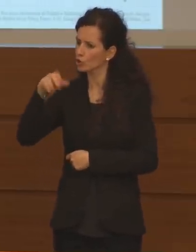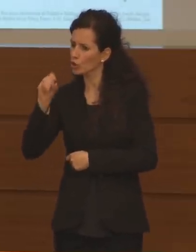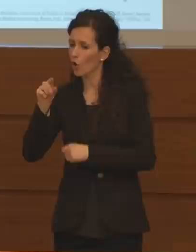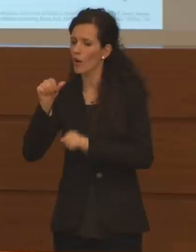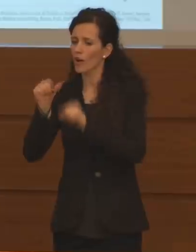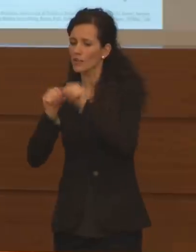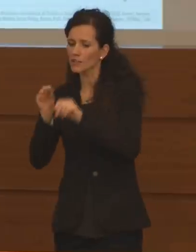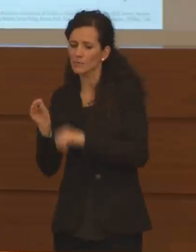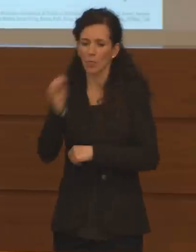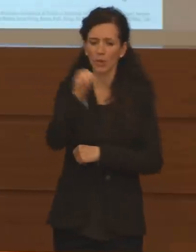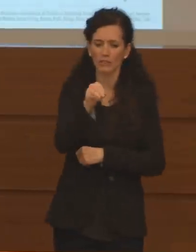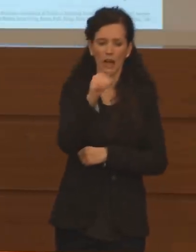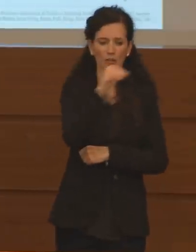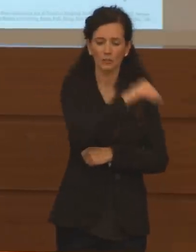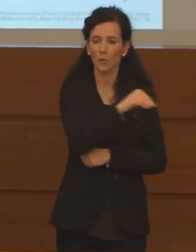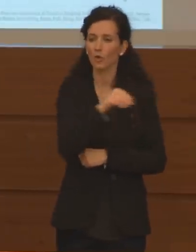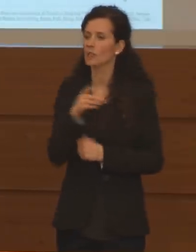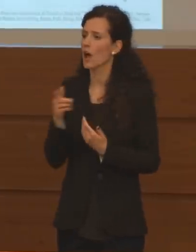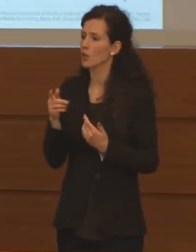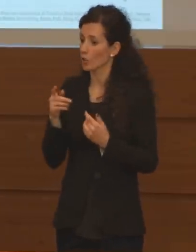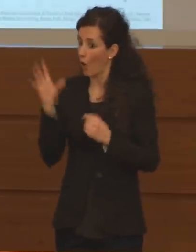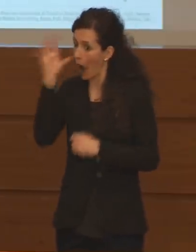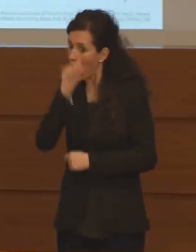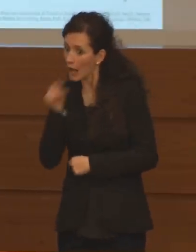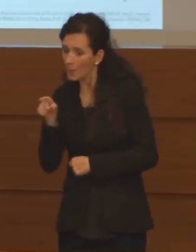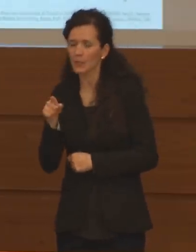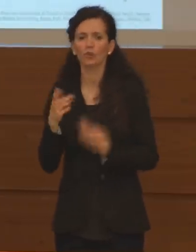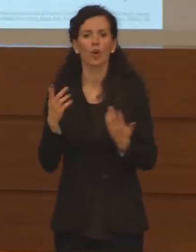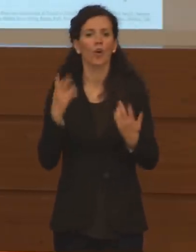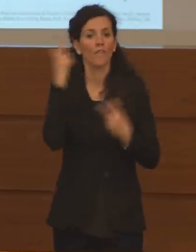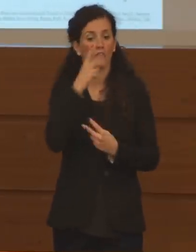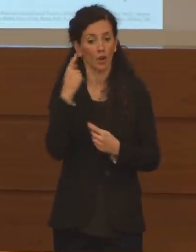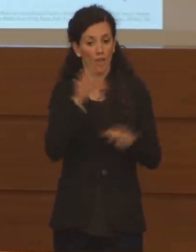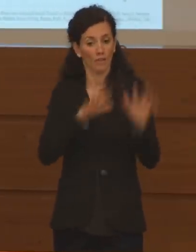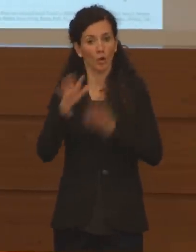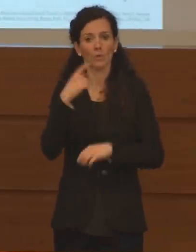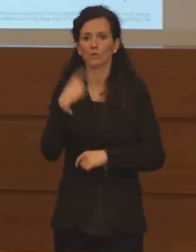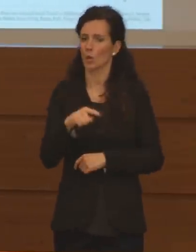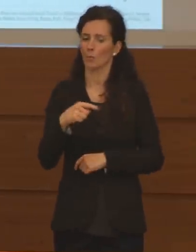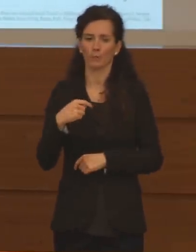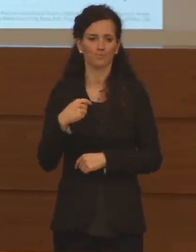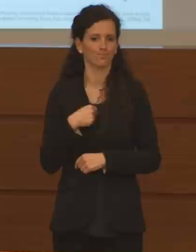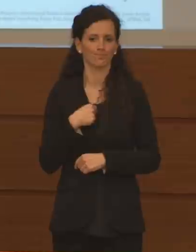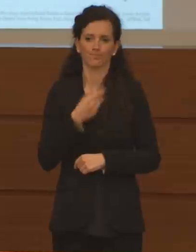Per quello che ne so io no, queste informazioni non ce l'ho, non credo che ce l'abbia